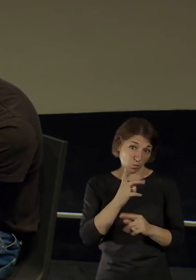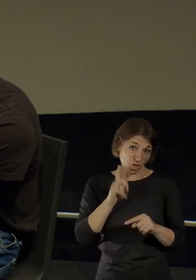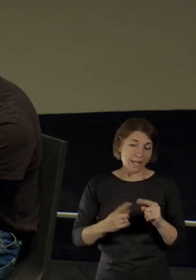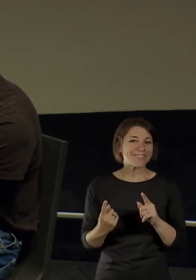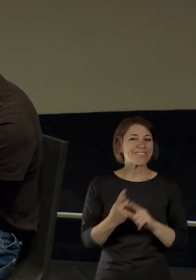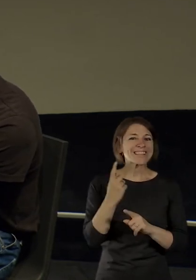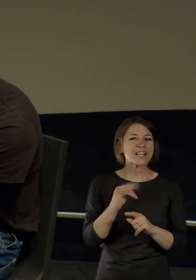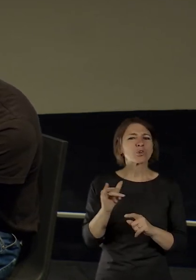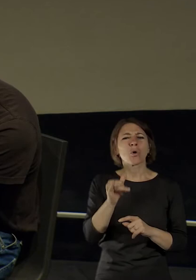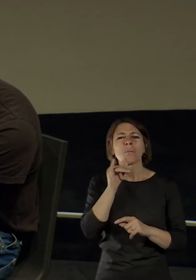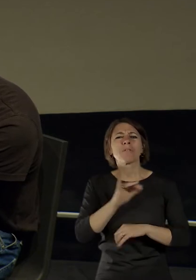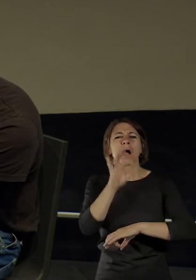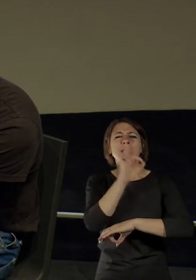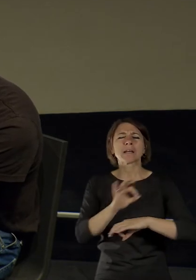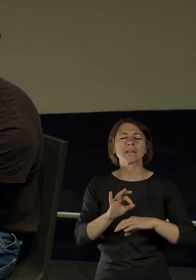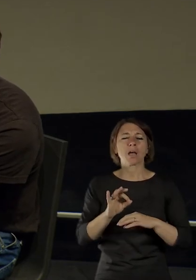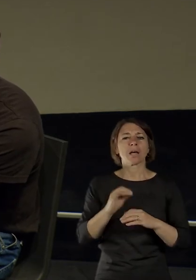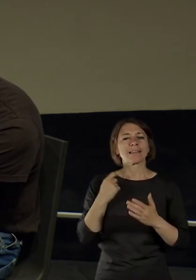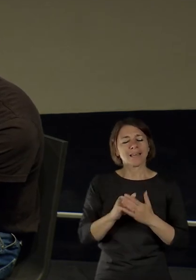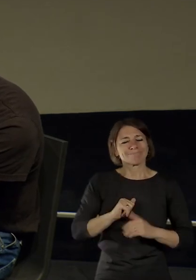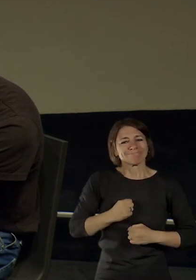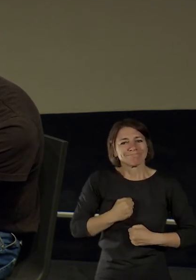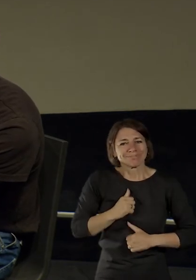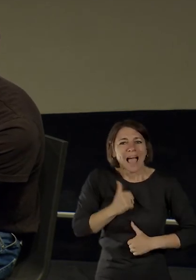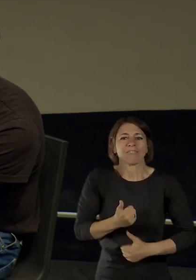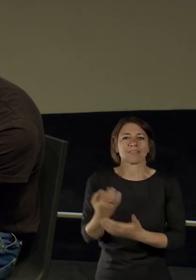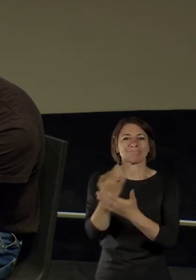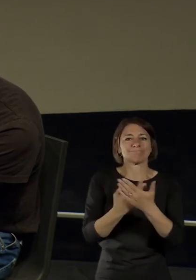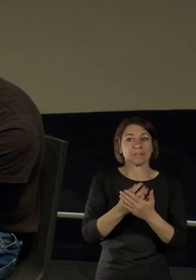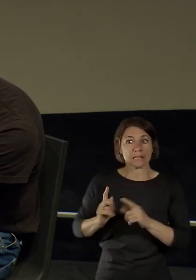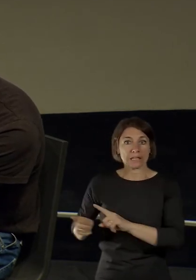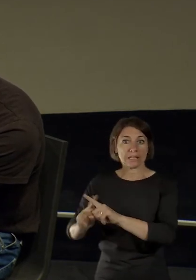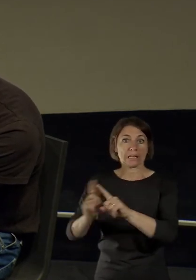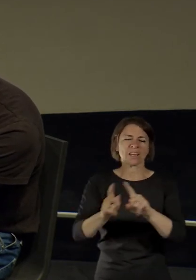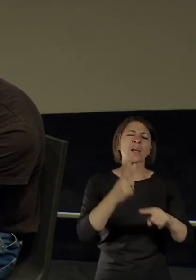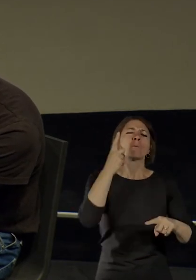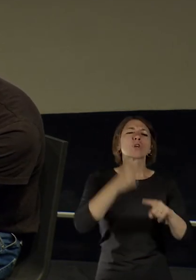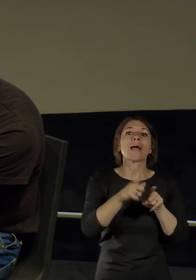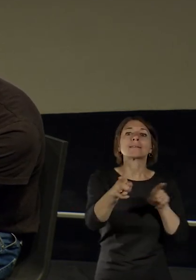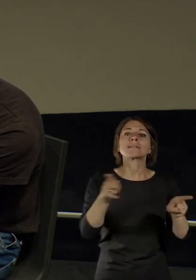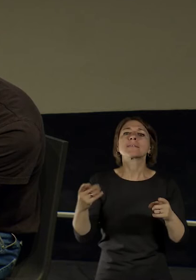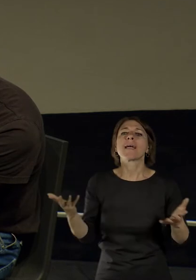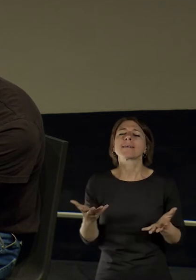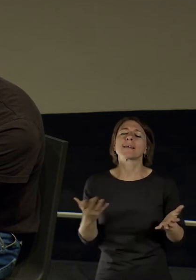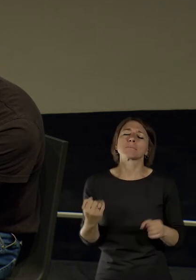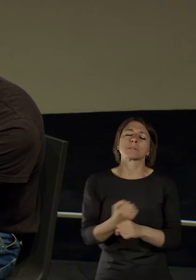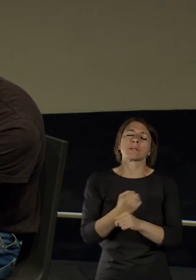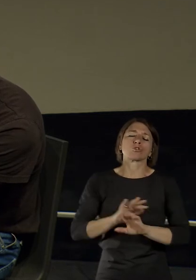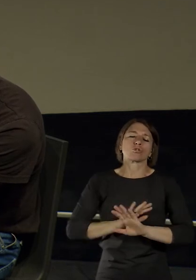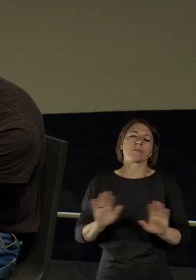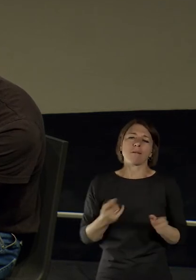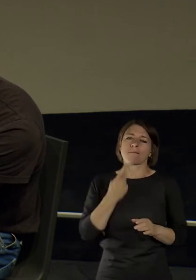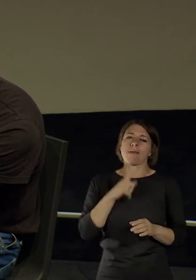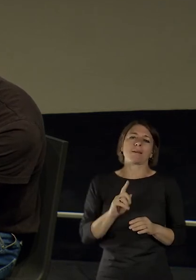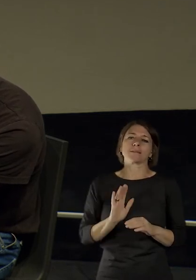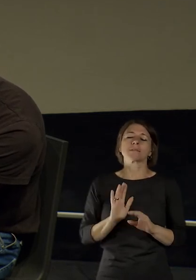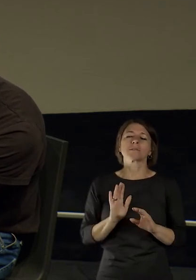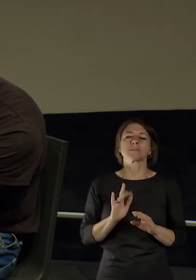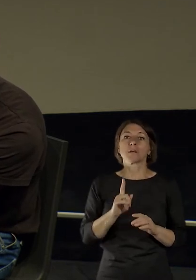Takže já nechci asi říkat konkrétní věci, ani to není podstatné. A i když se té připomínce